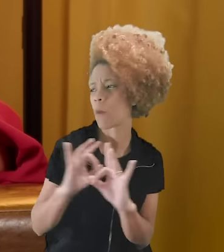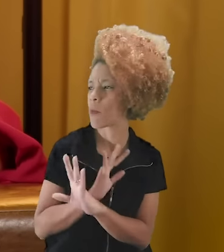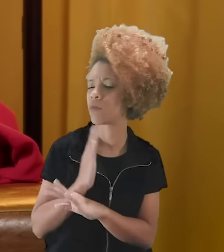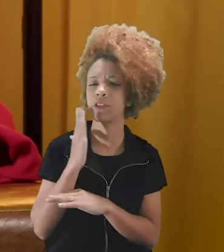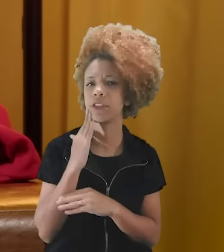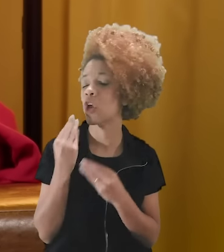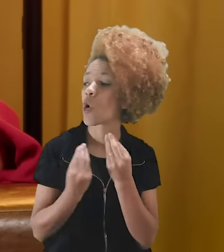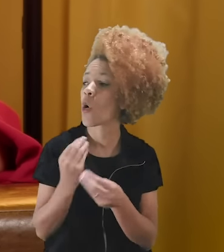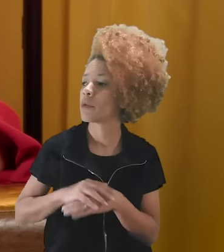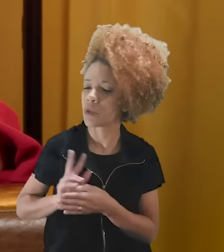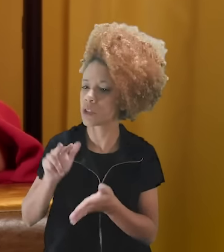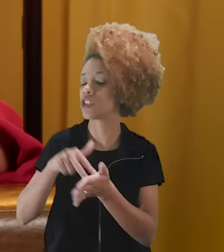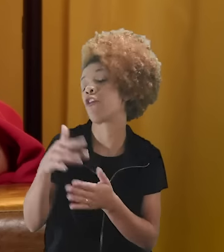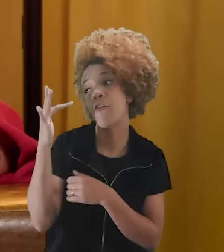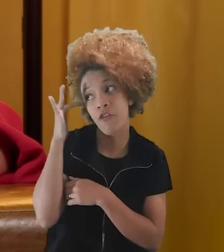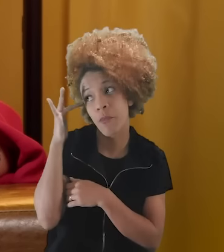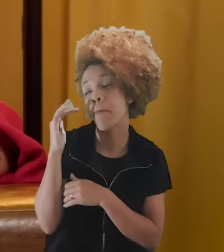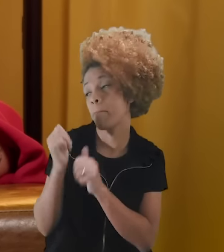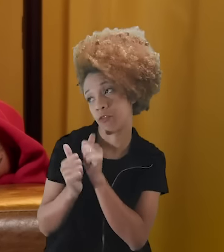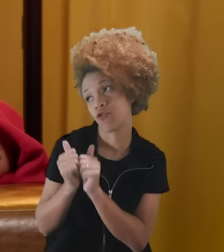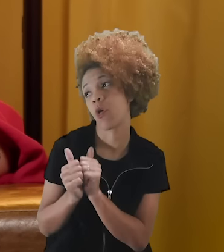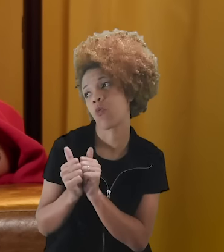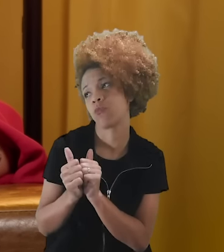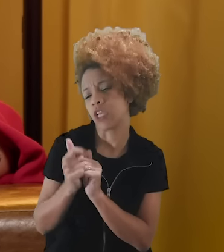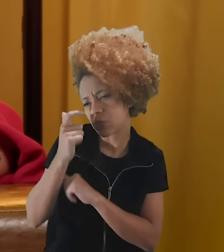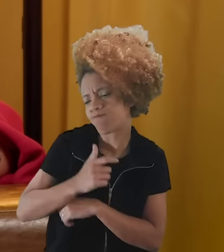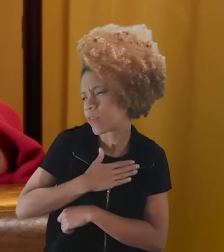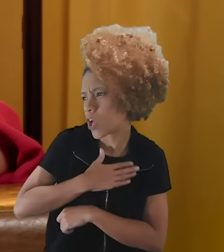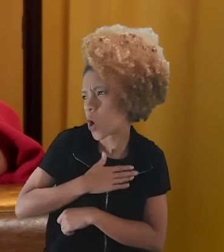como funciona então eu chego mais madura pro futebol né e eu sou uma pessoa que gosta muito